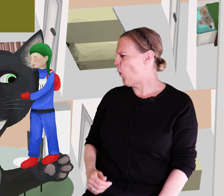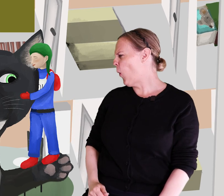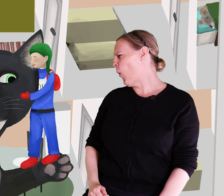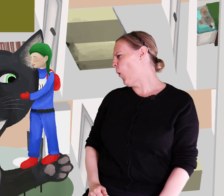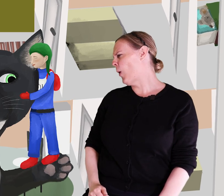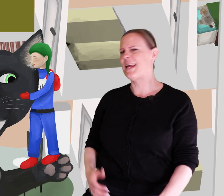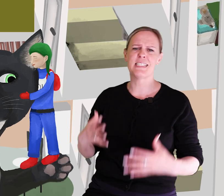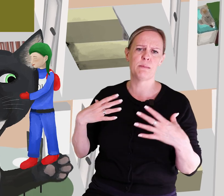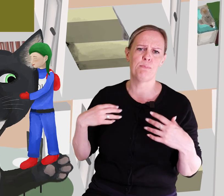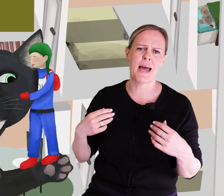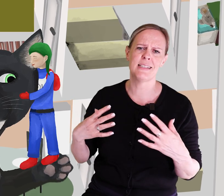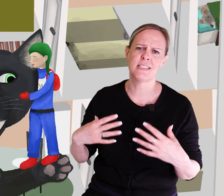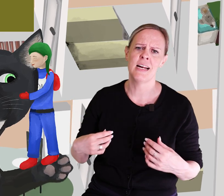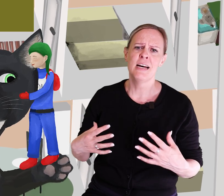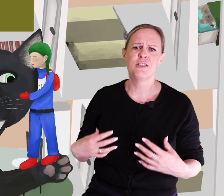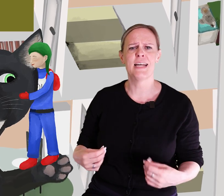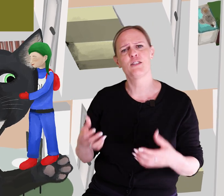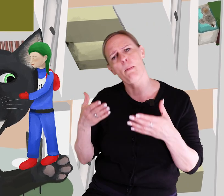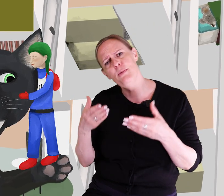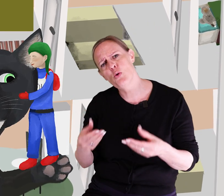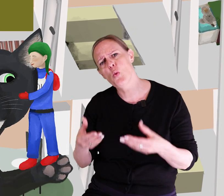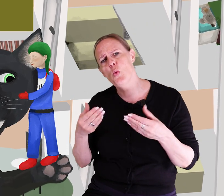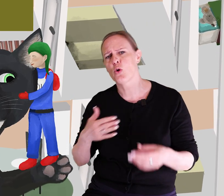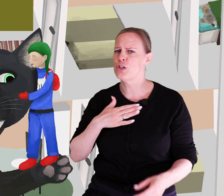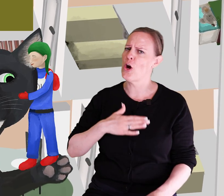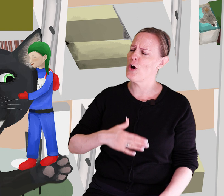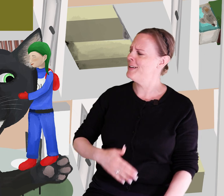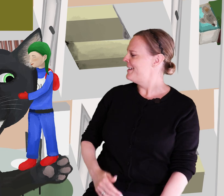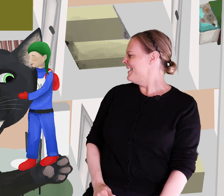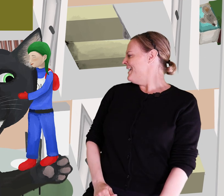ååå, hennes päls känns så mjuk och skön